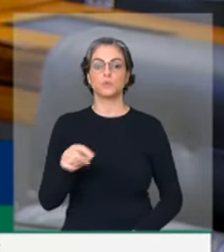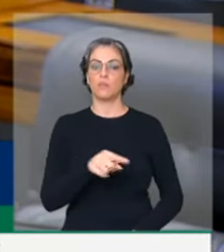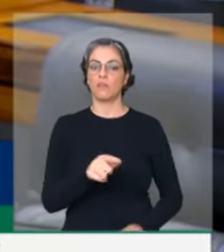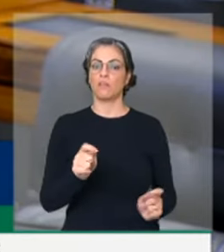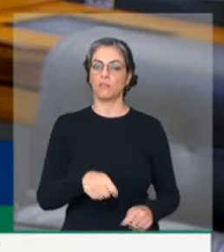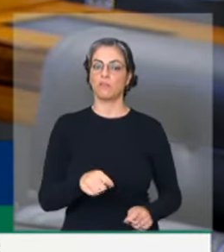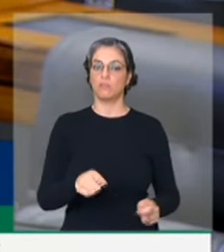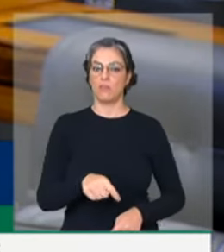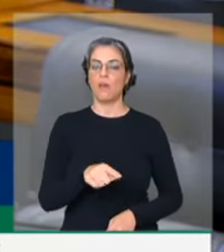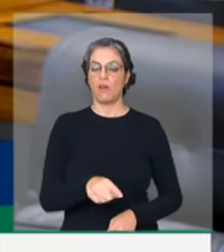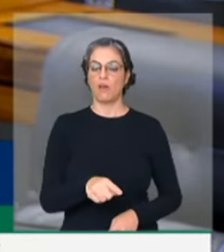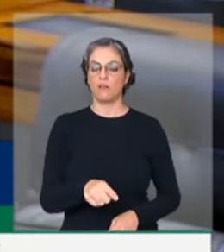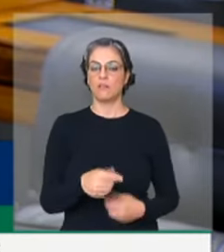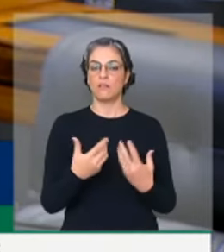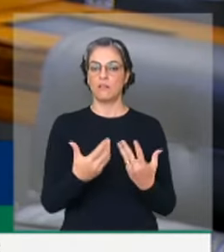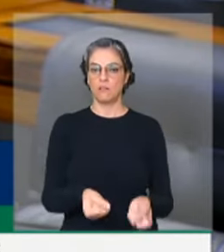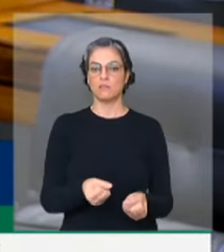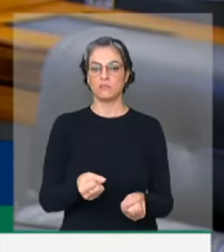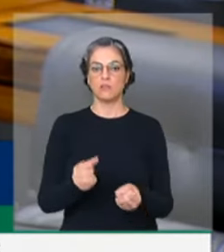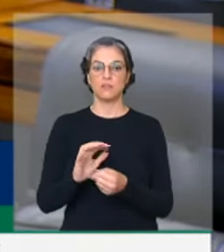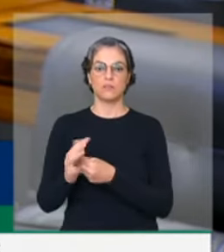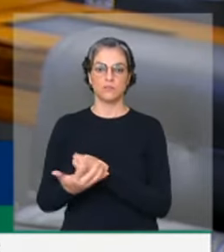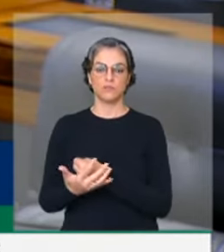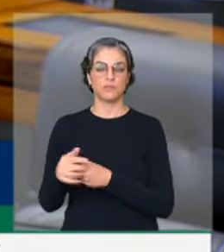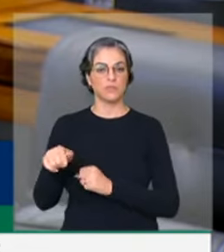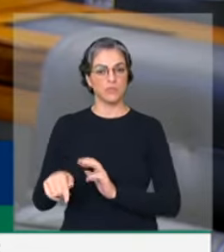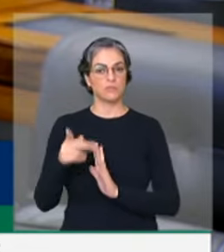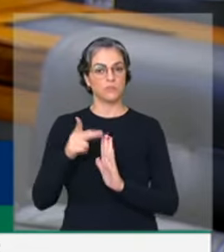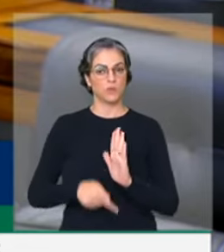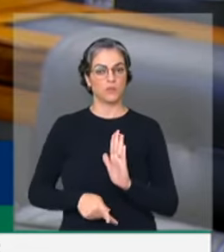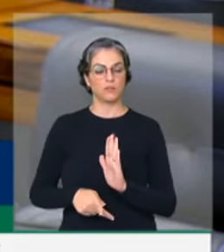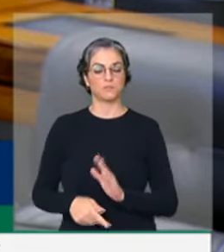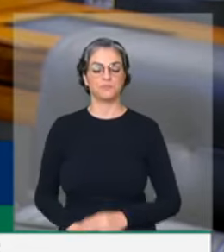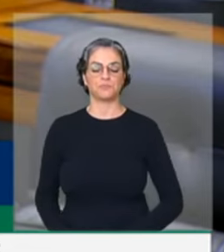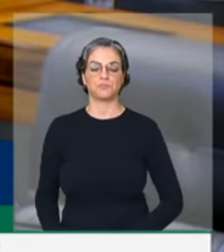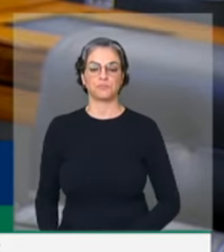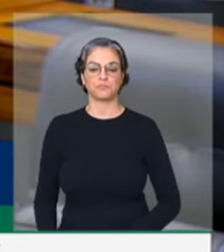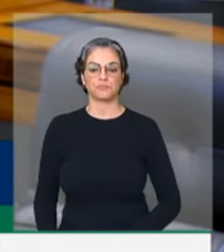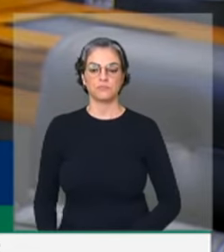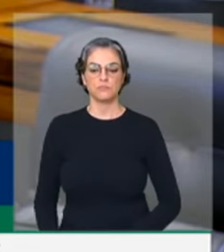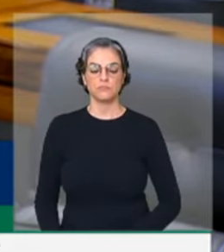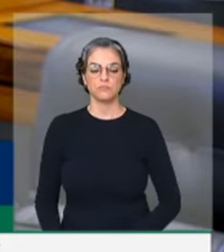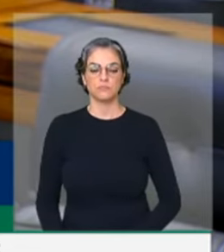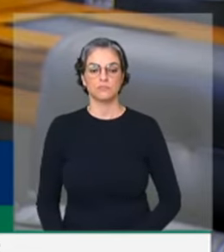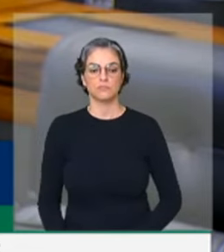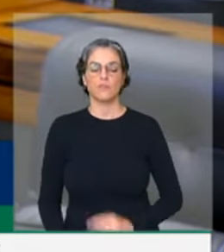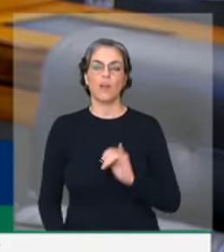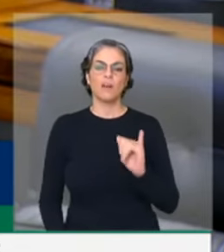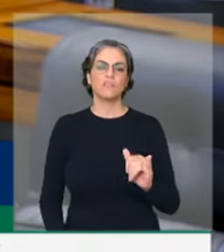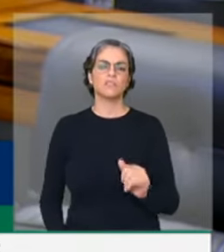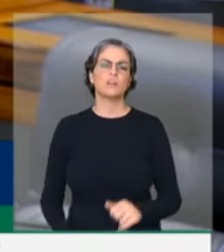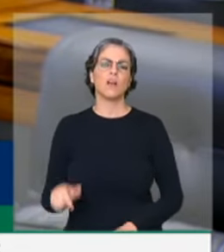DESSE PROGRAMA. EU QUERO DIZER QUE, OBVIAMENTE, A QUESTÃO DA ISENÇÃO FISCAL DO INCENTIVO.... PODE SER DISCUTIDO MAS NÓS AQUI NESSA